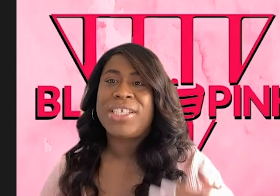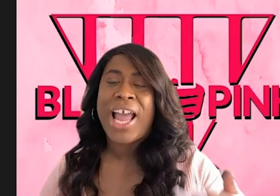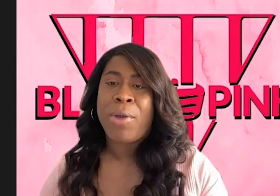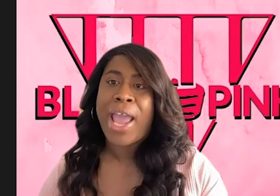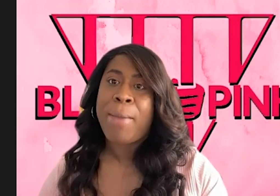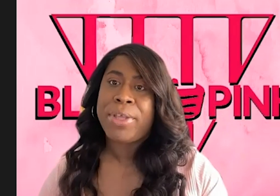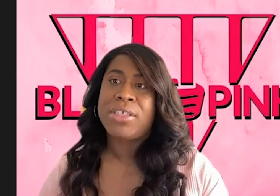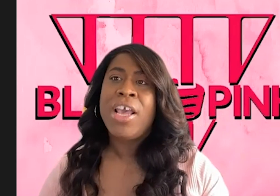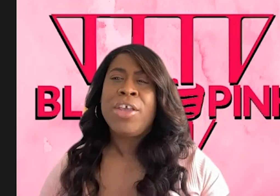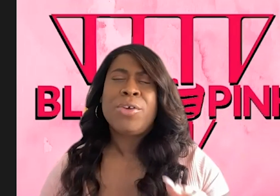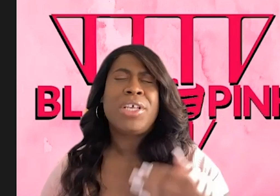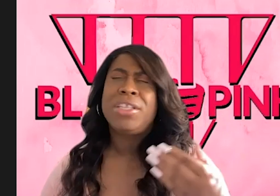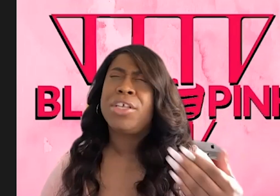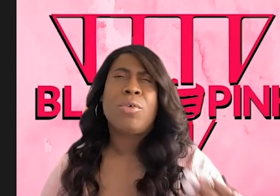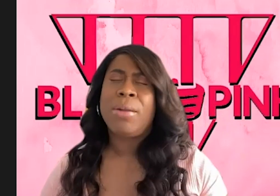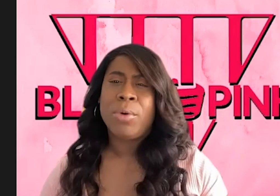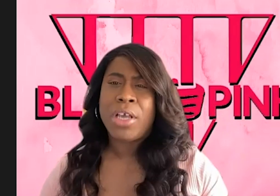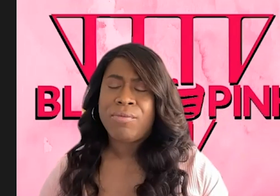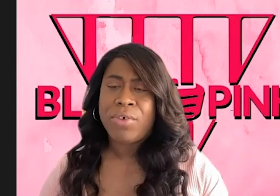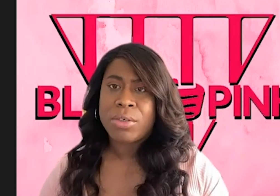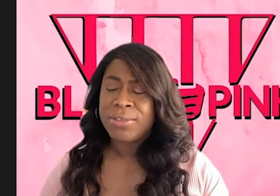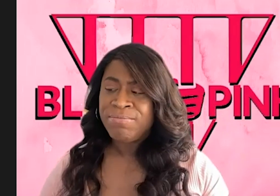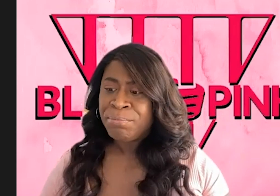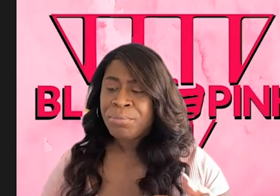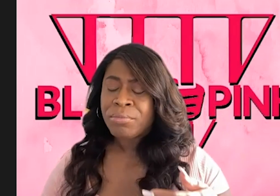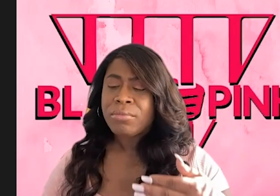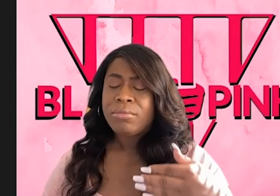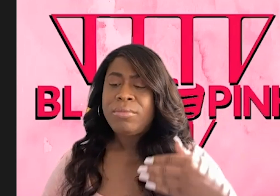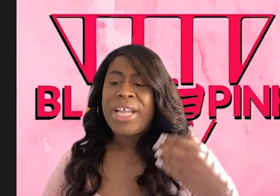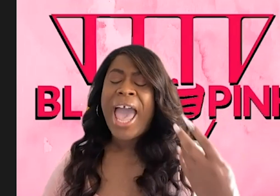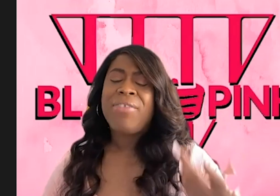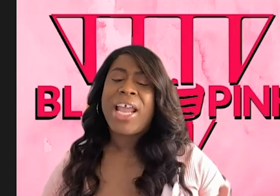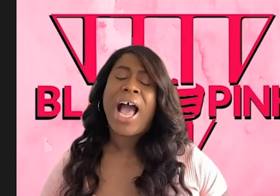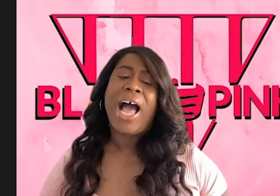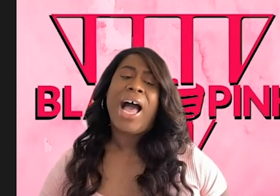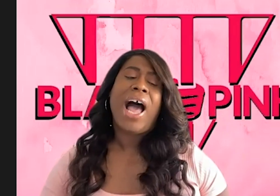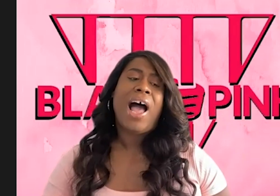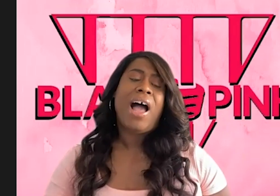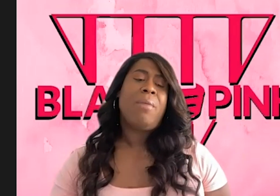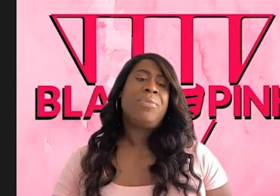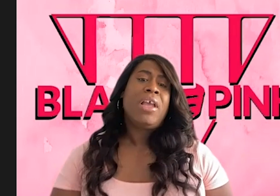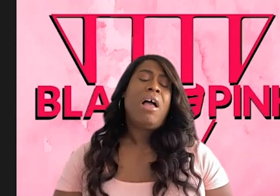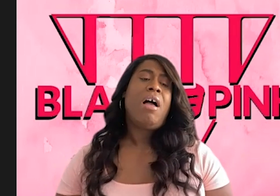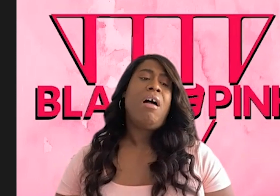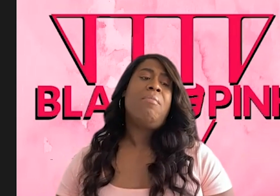lo que hacen por nosotros y cómo sucede. Estás viendo a gente joven increíble tener ese "ajá sí".